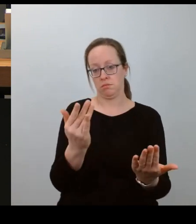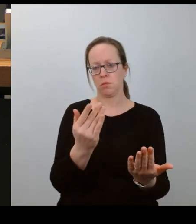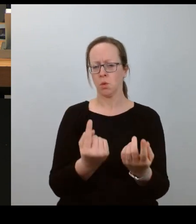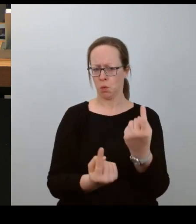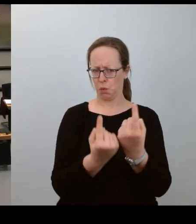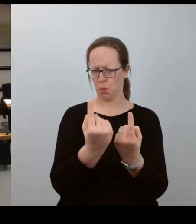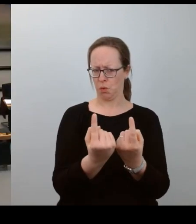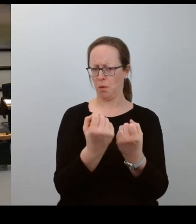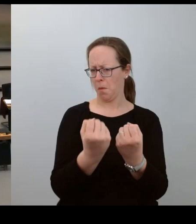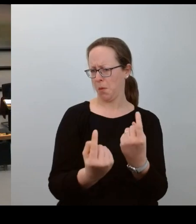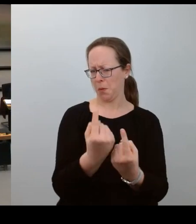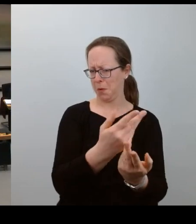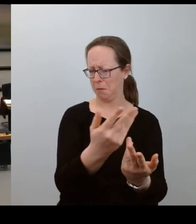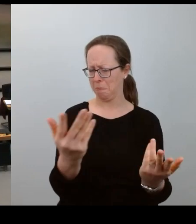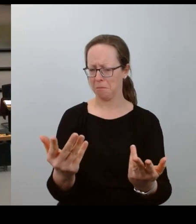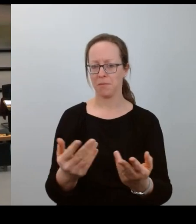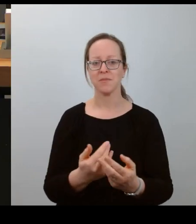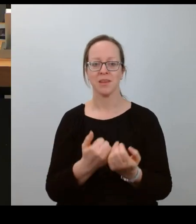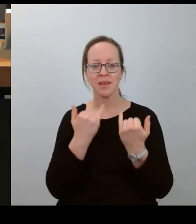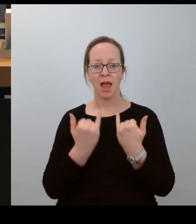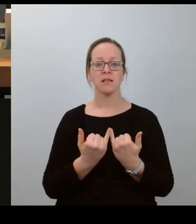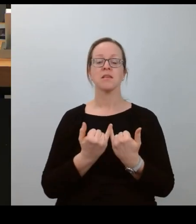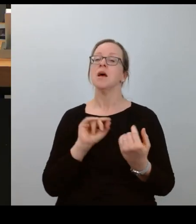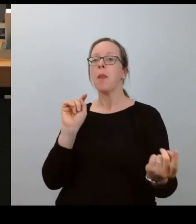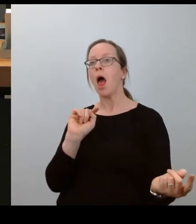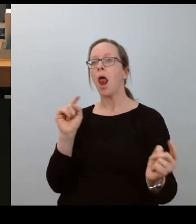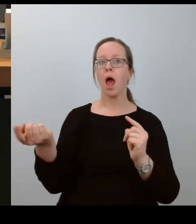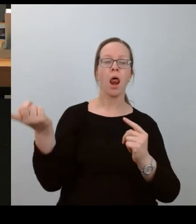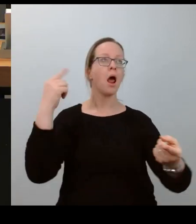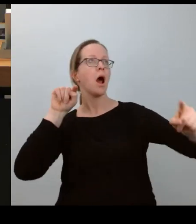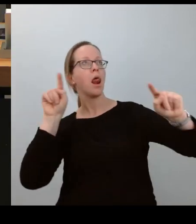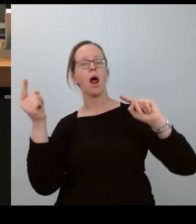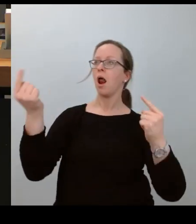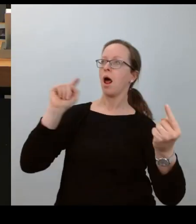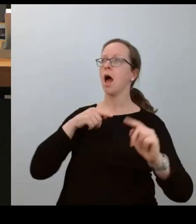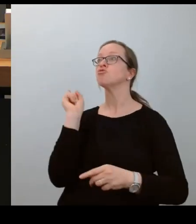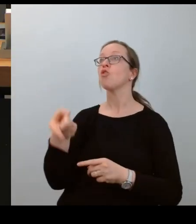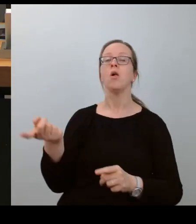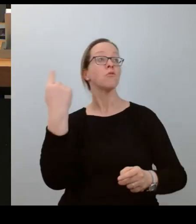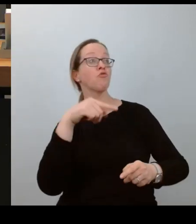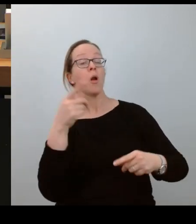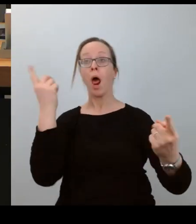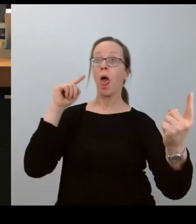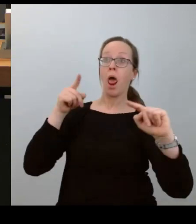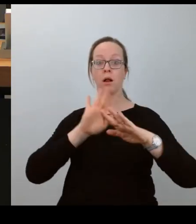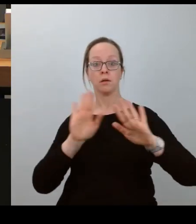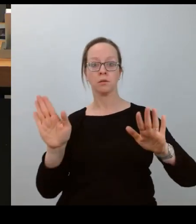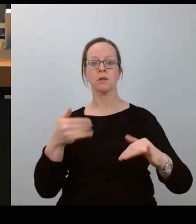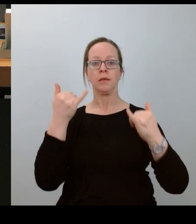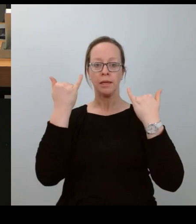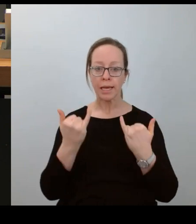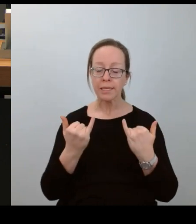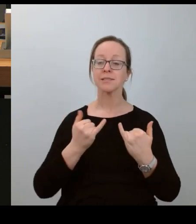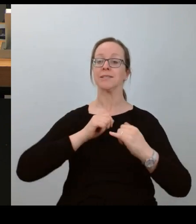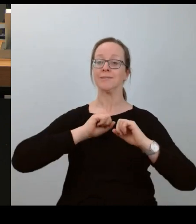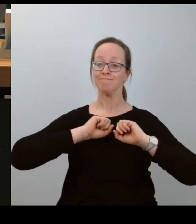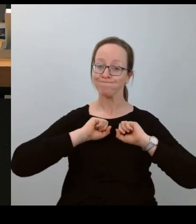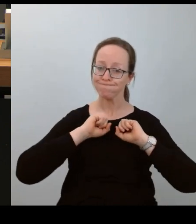Ich finde wir hätten längst so weit sein können, die Kleingärten diesen politischen Spielereien zu entziehen,